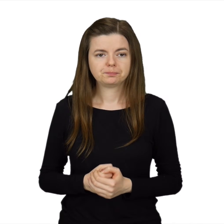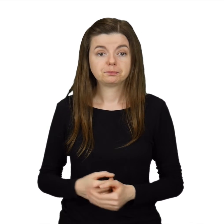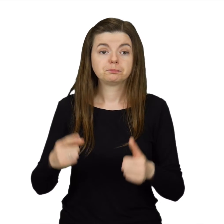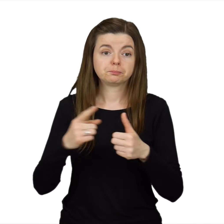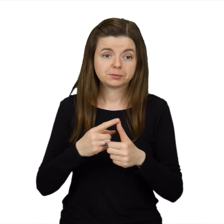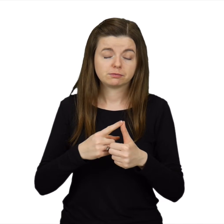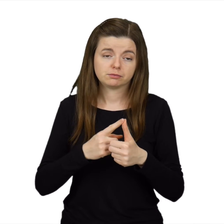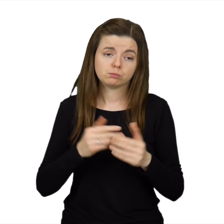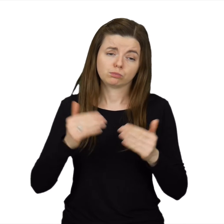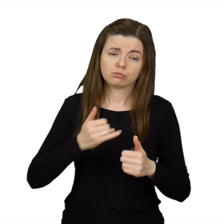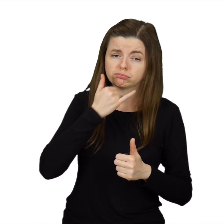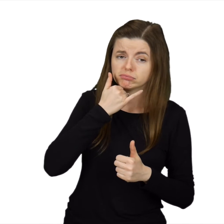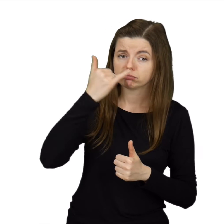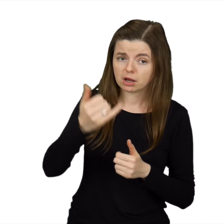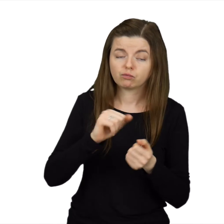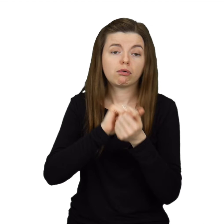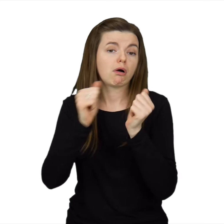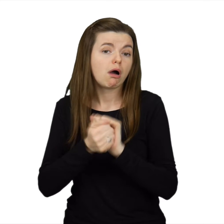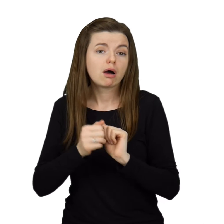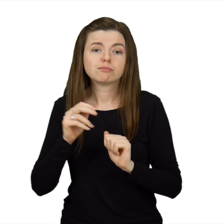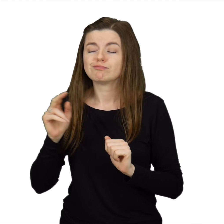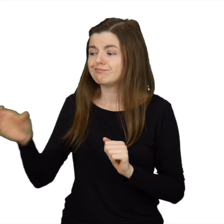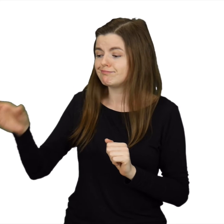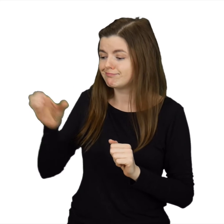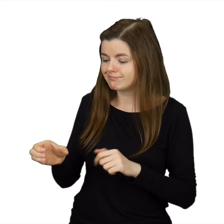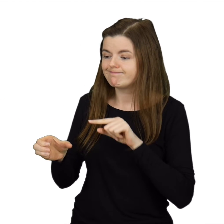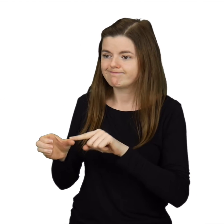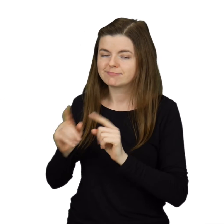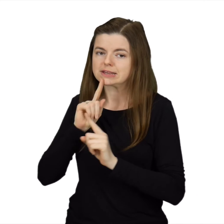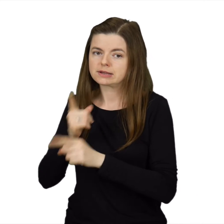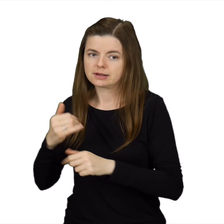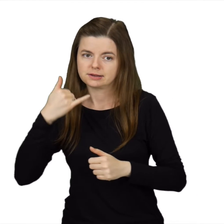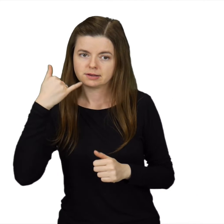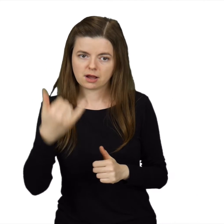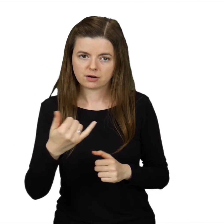telefonicznie lub przy pomocy osoby trzeciej, sprawnej komunikacyjnie: